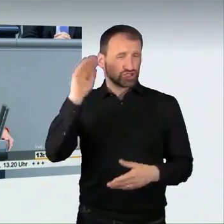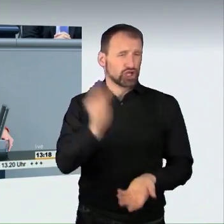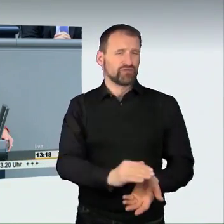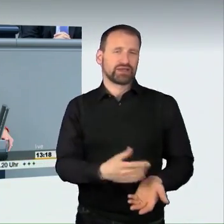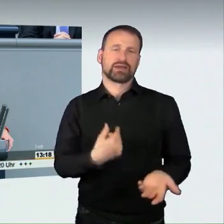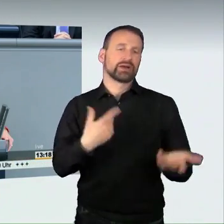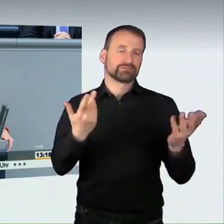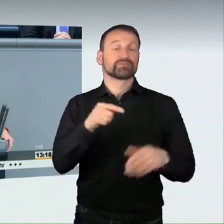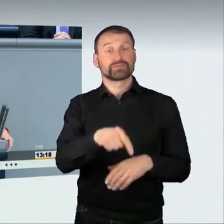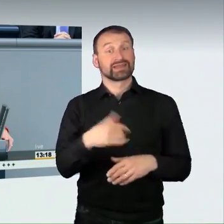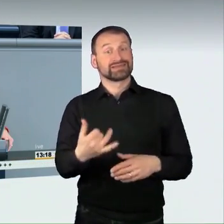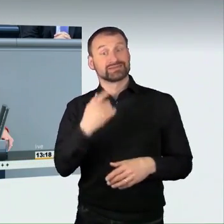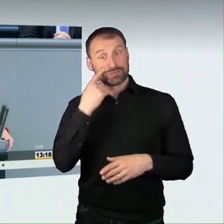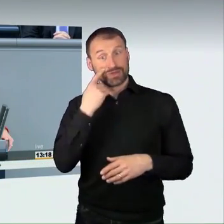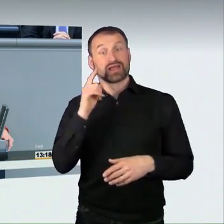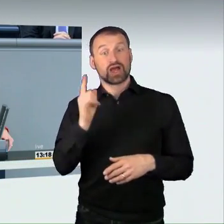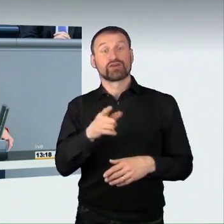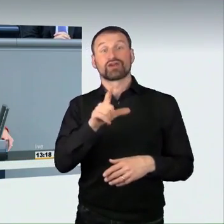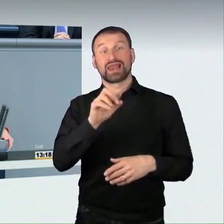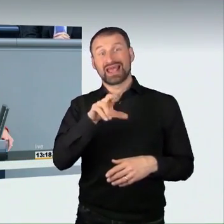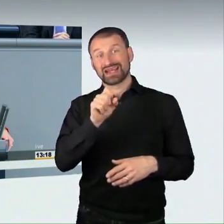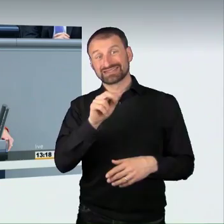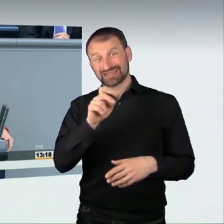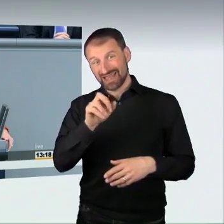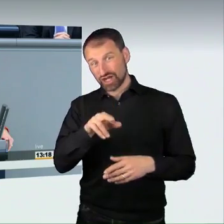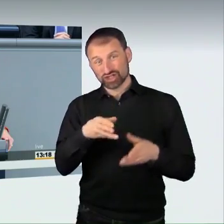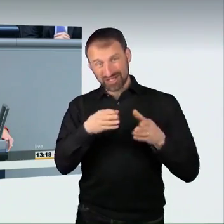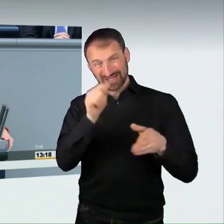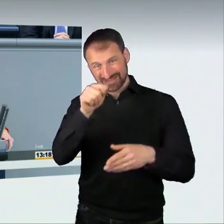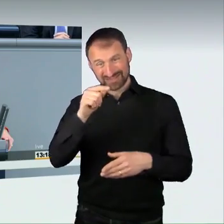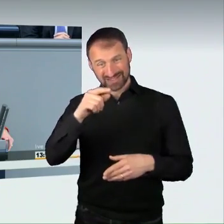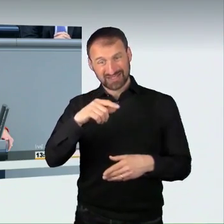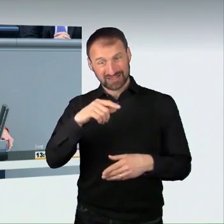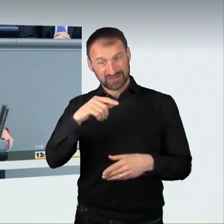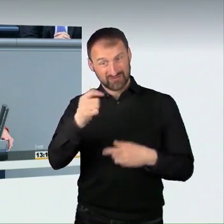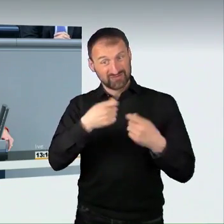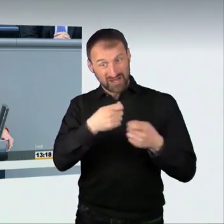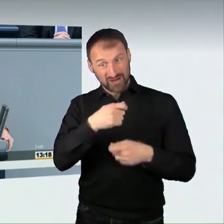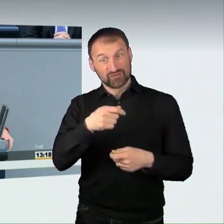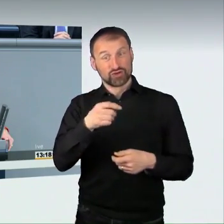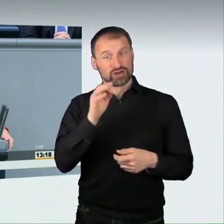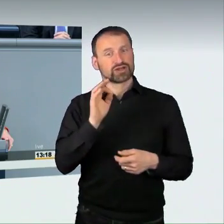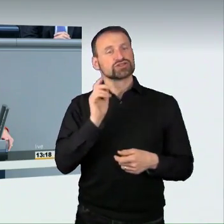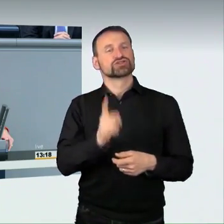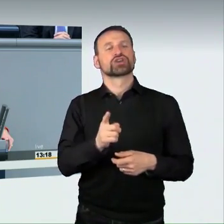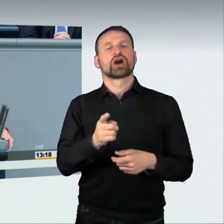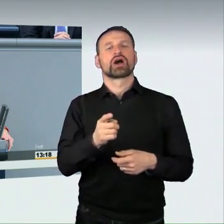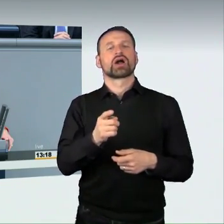in acht Jahren möglich wäre. Das würde für die Lersnerstraße anstatt einer Erhöhung um 1 507 Euro eine Erhöhung um 336 Euro bedeuten.